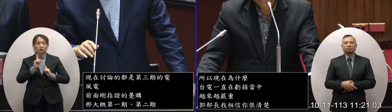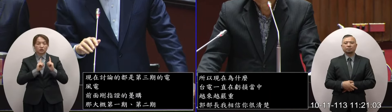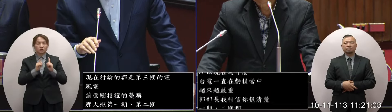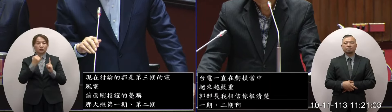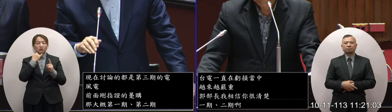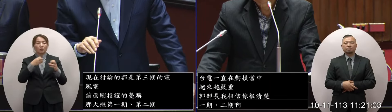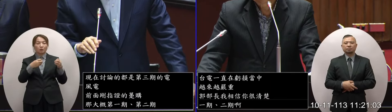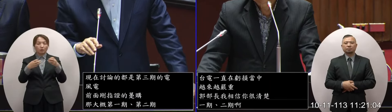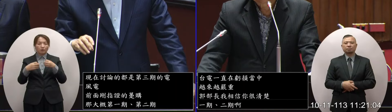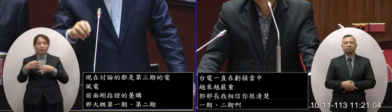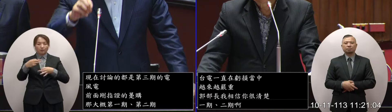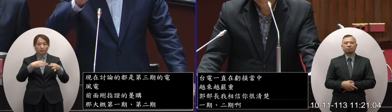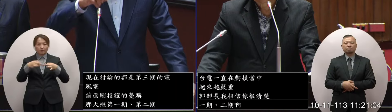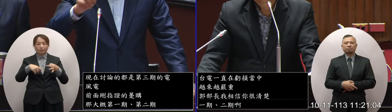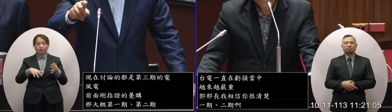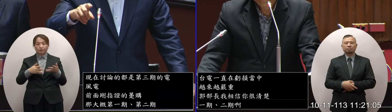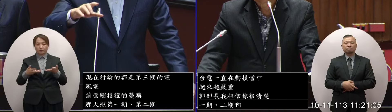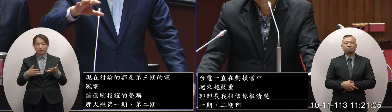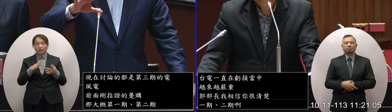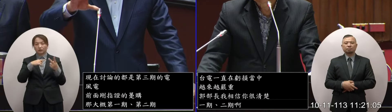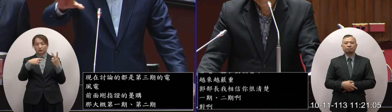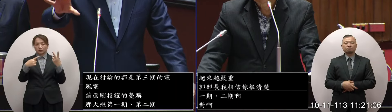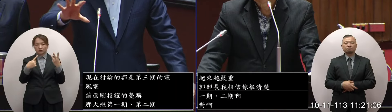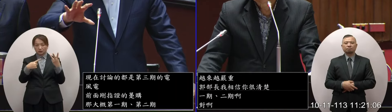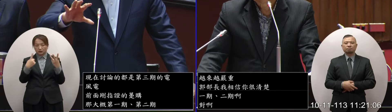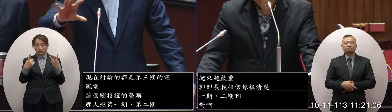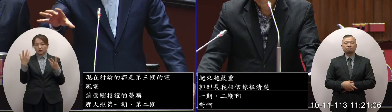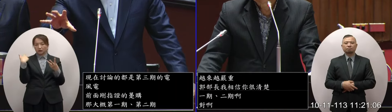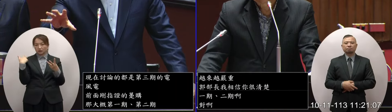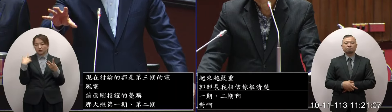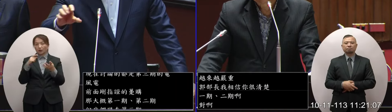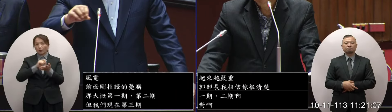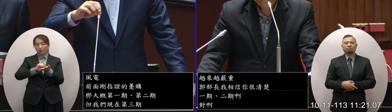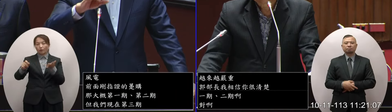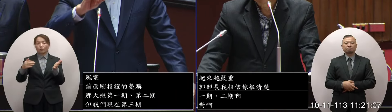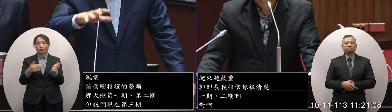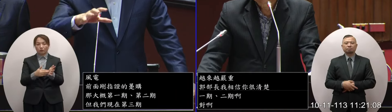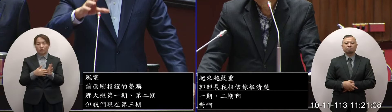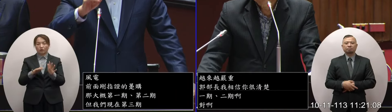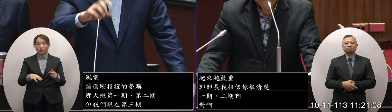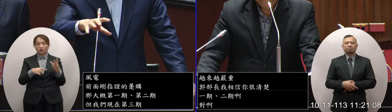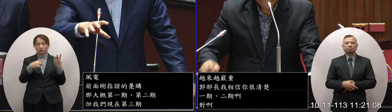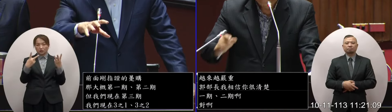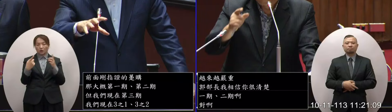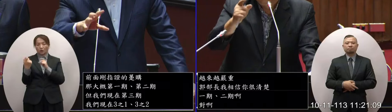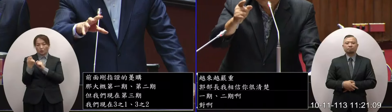這個狀況 三之一在之前就已經開標了 那三之二是最近才